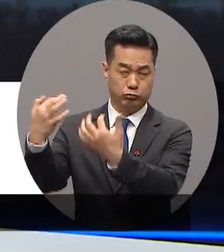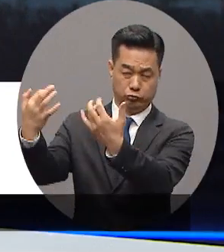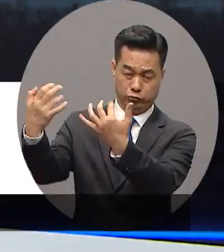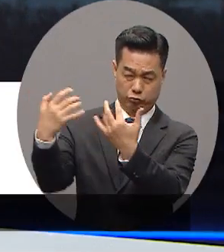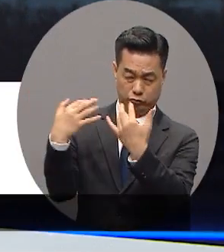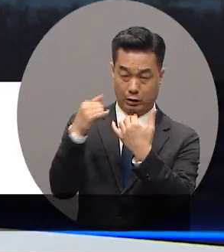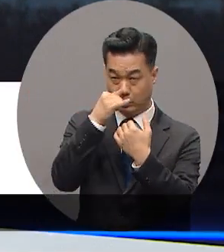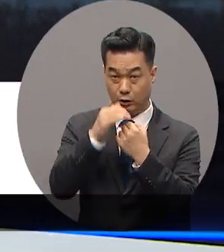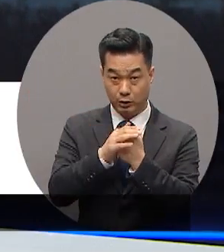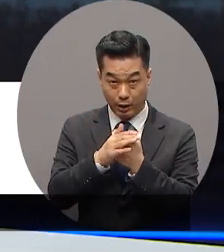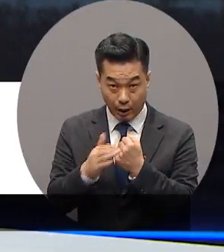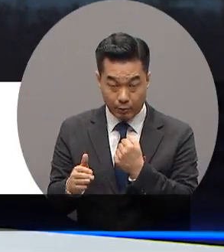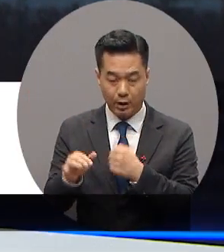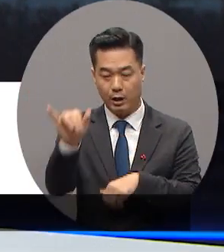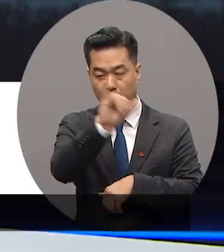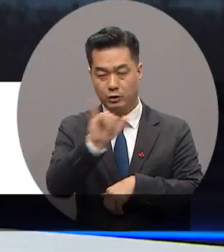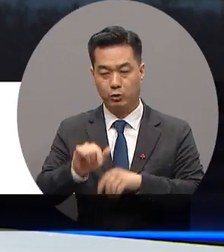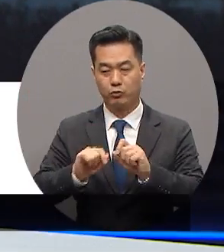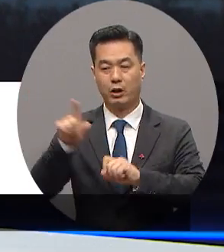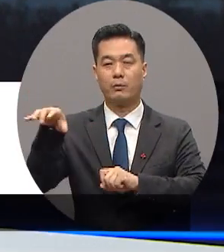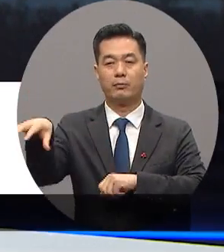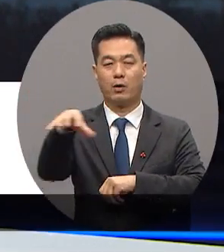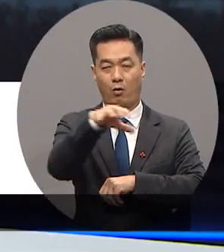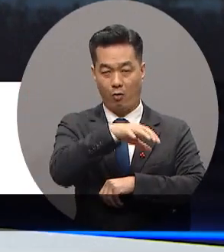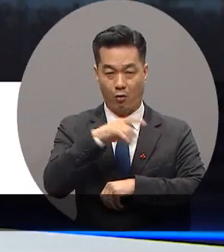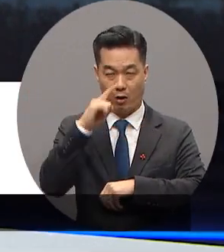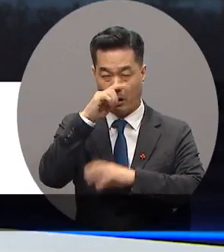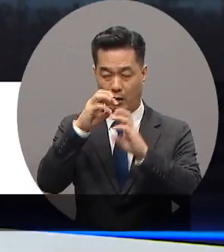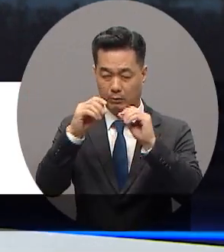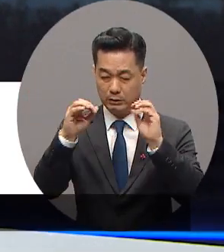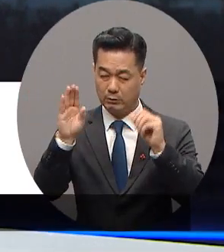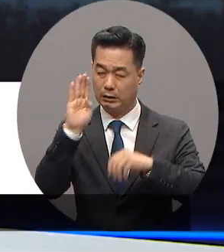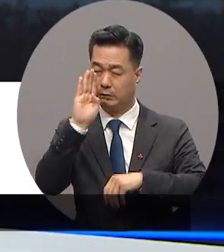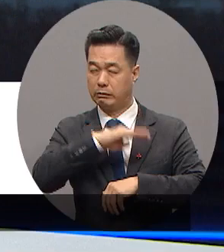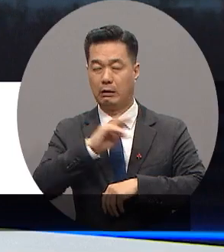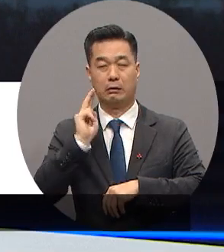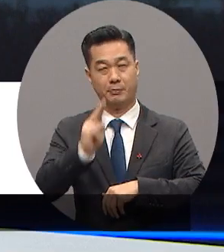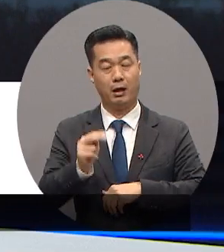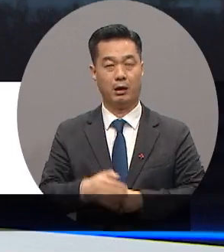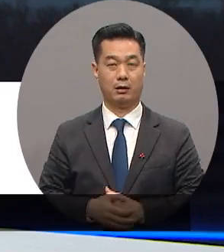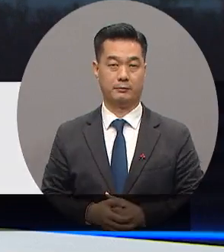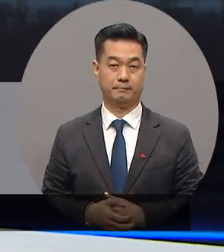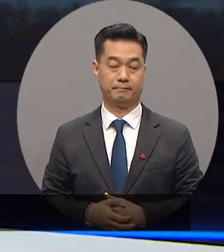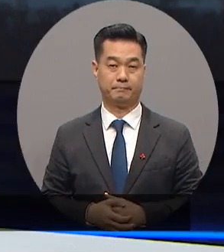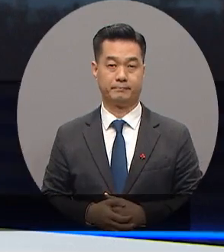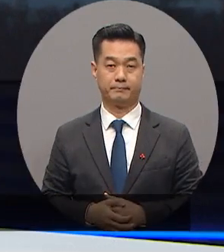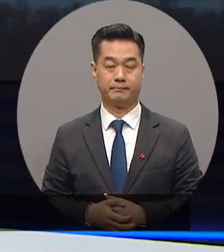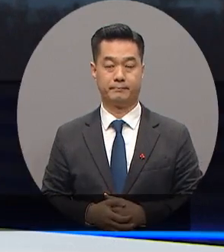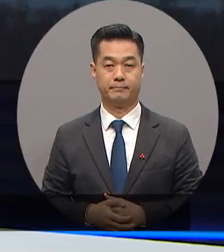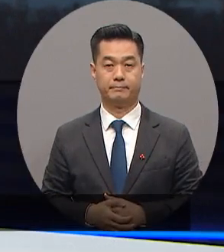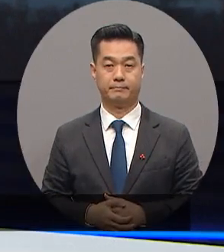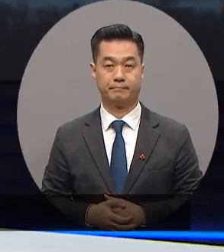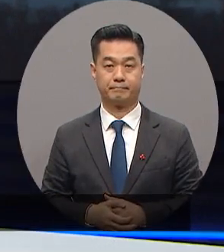특히 중국발 미세먼지까지 몰려 오면서 전국 대부분의 미세먼지 농도가 나쁨 수준을 보이겠습니다.